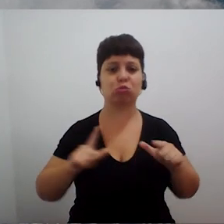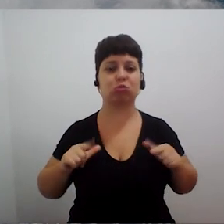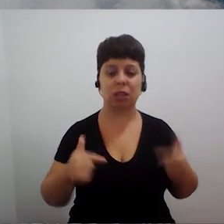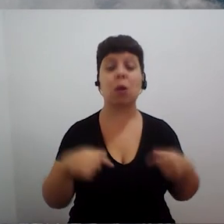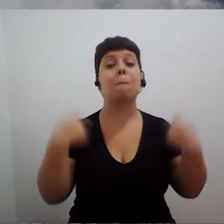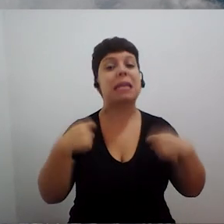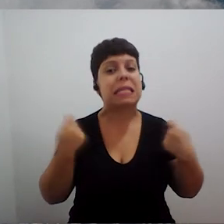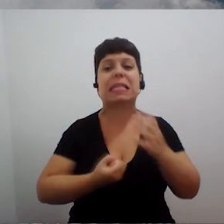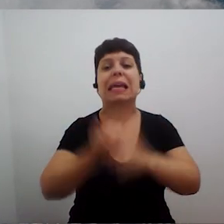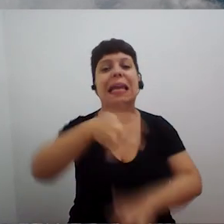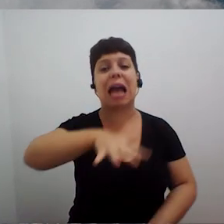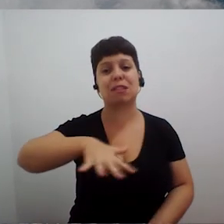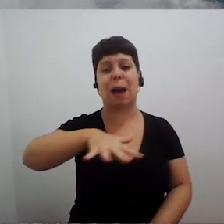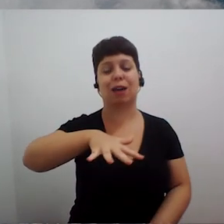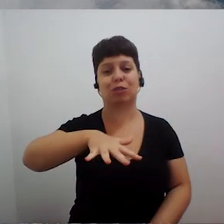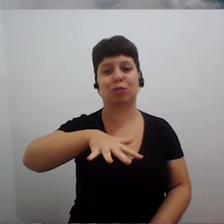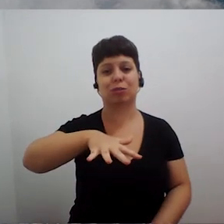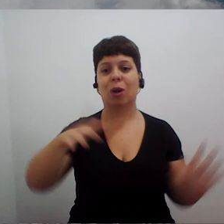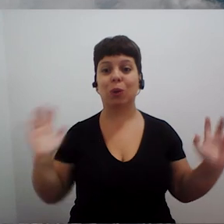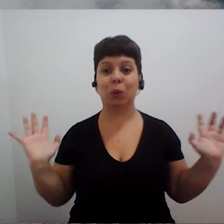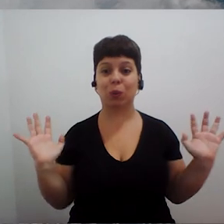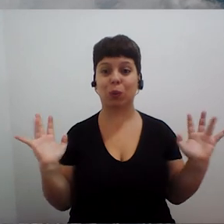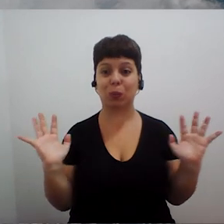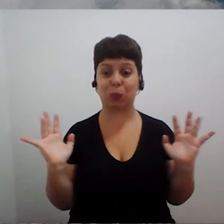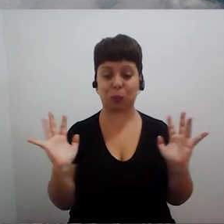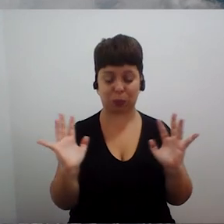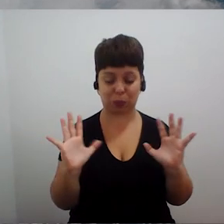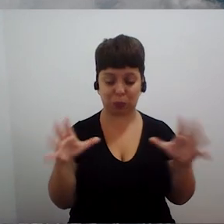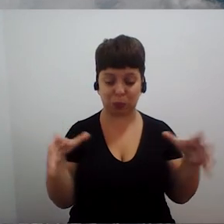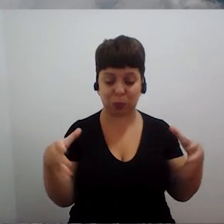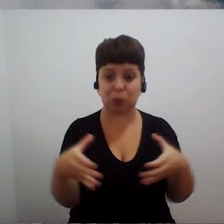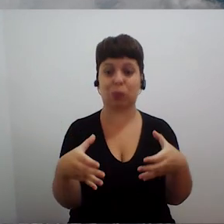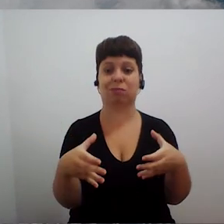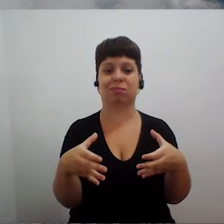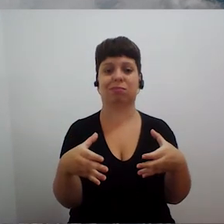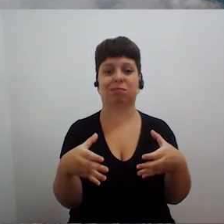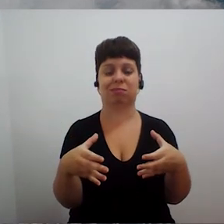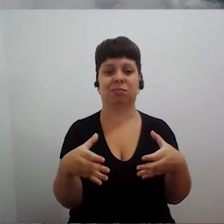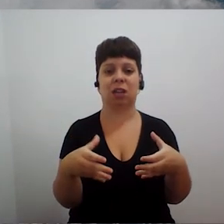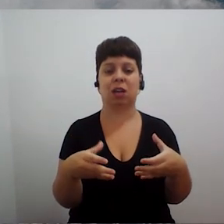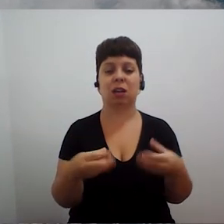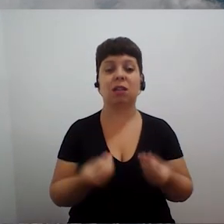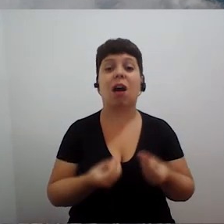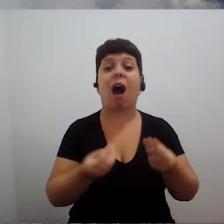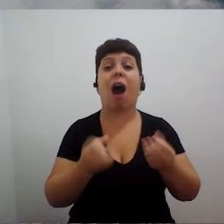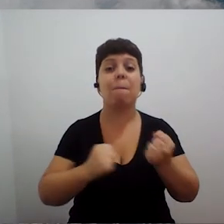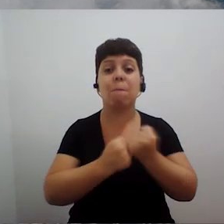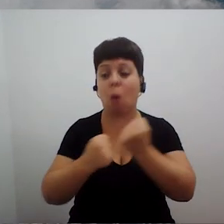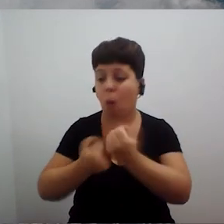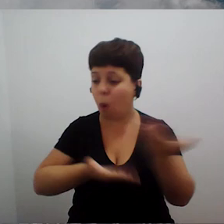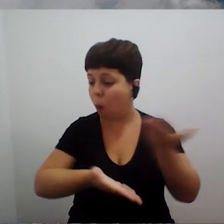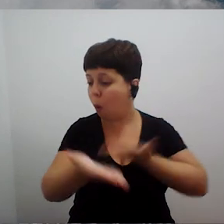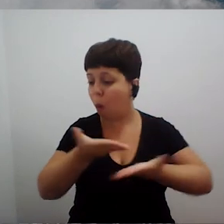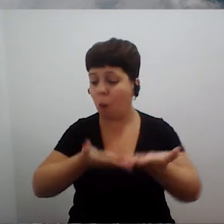a gente precisa criar esses espaços em que a gente se ajude a nos juntarmos ofereçamos apoio